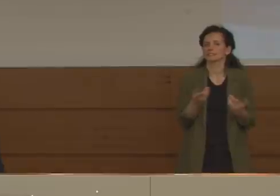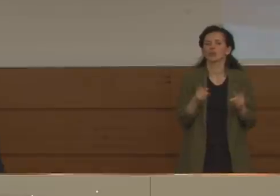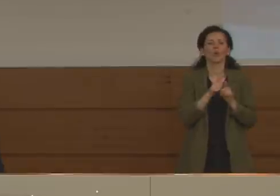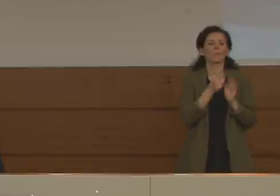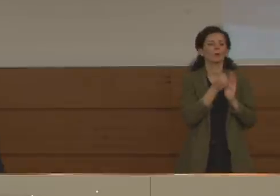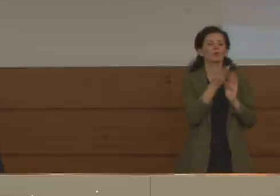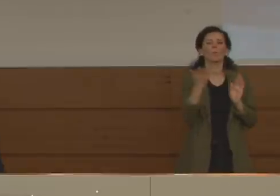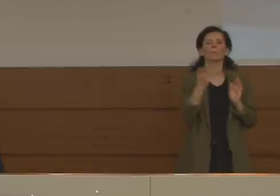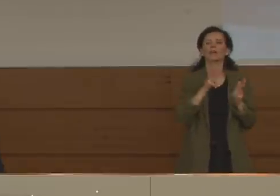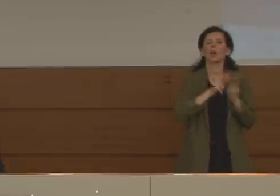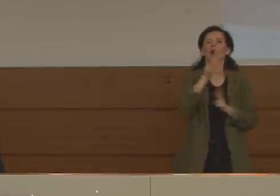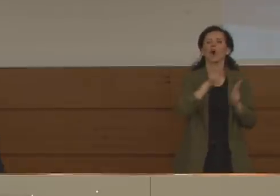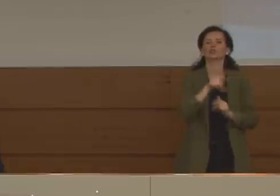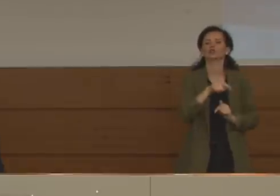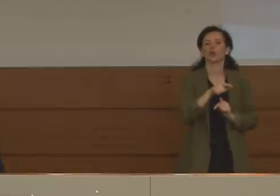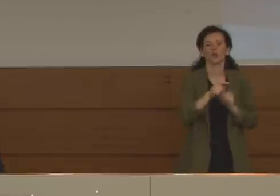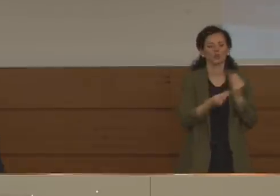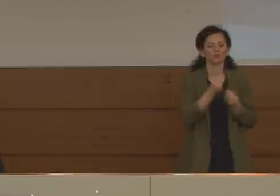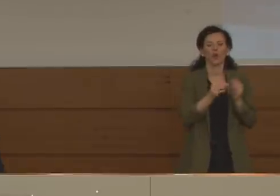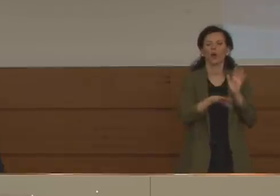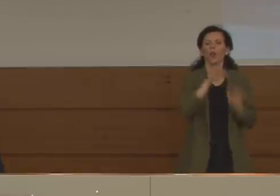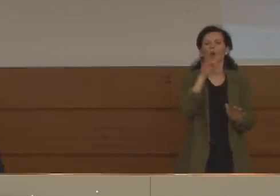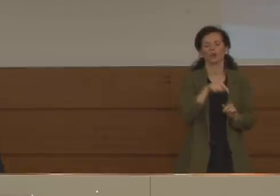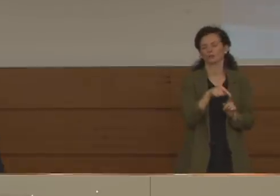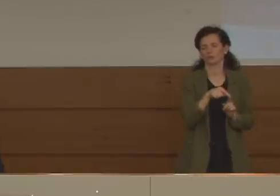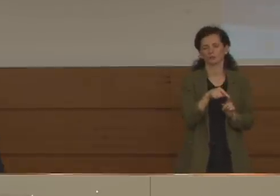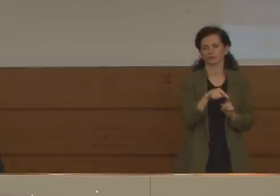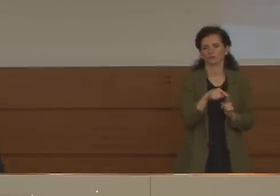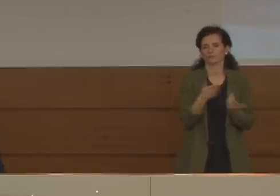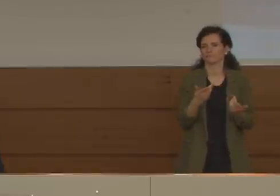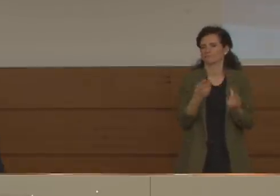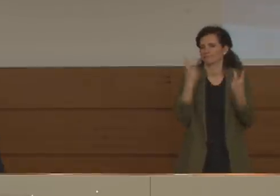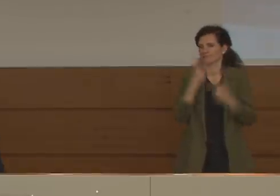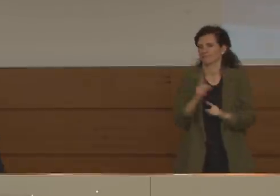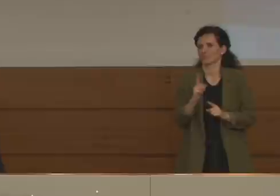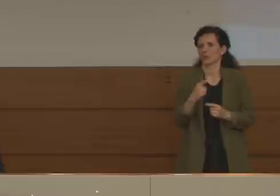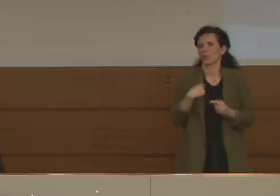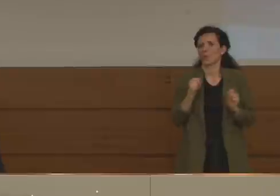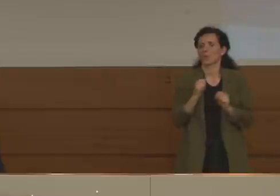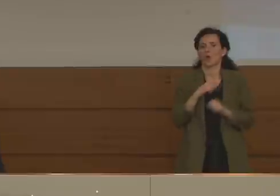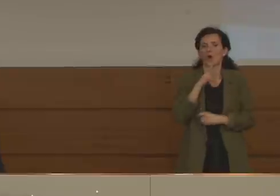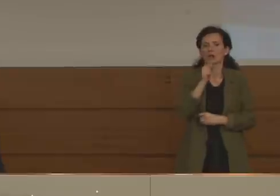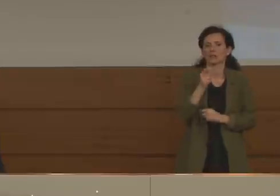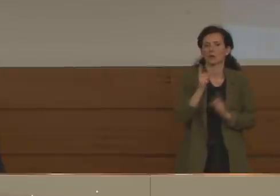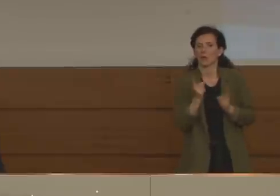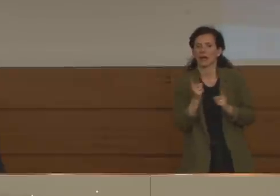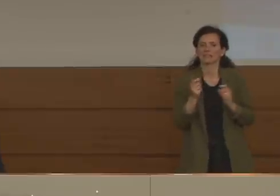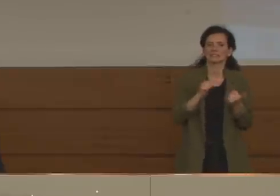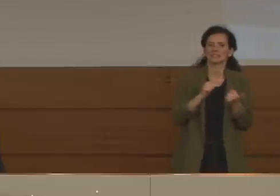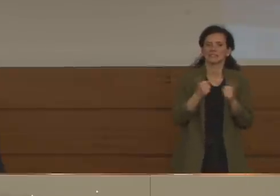poi magari è anche vero. Ma così nessuno può sbilanciarsi.